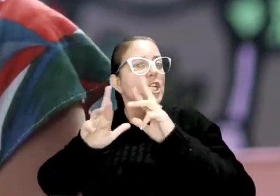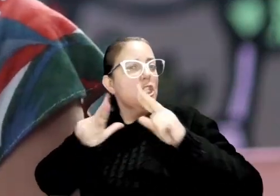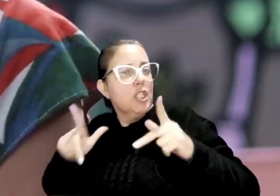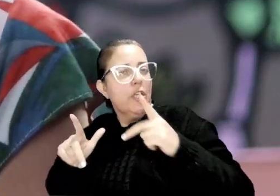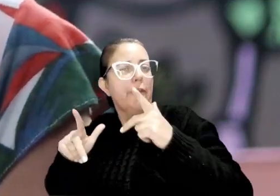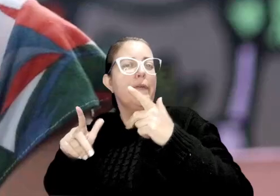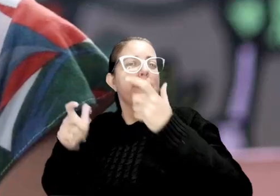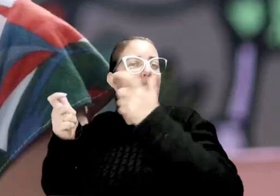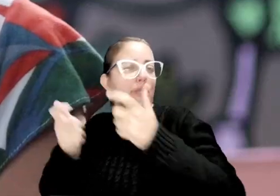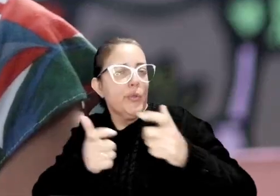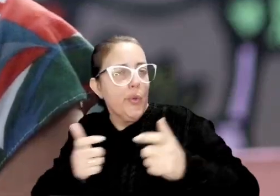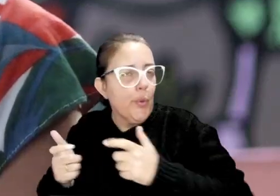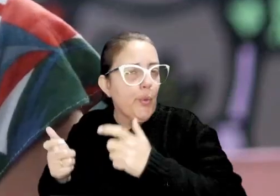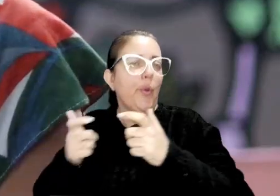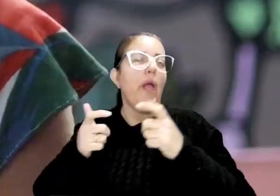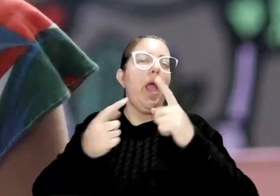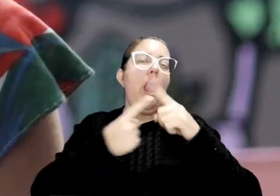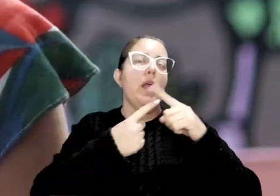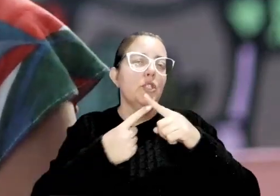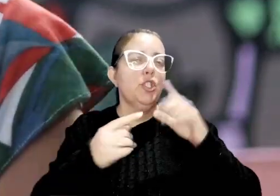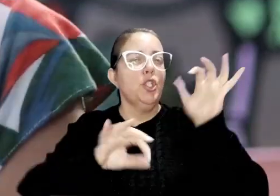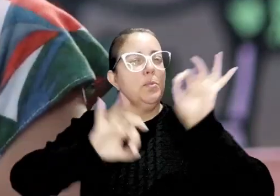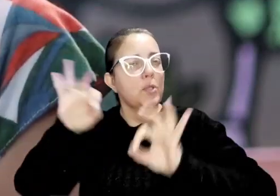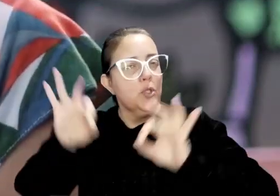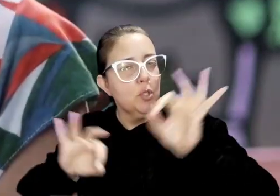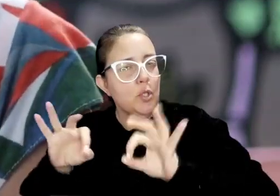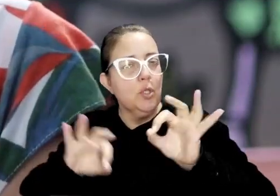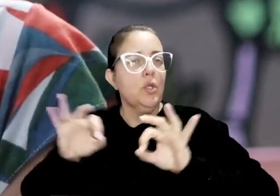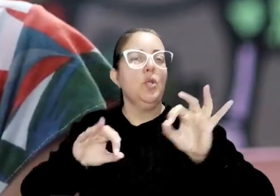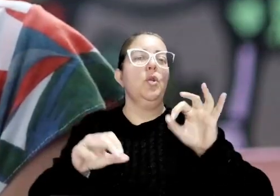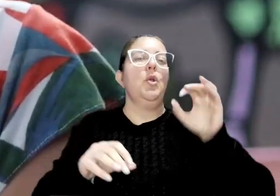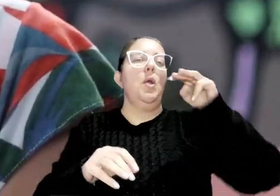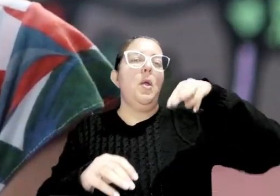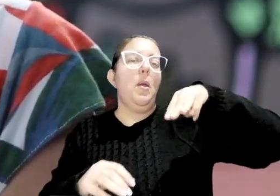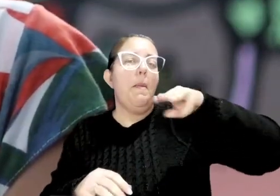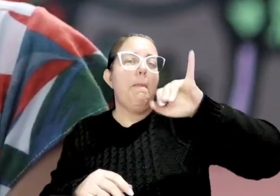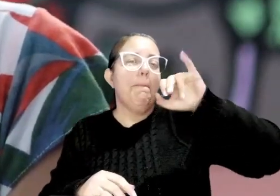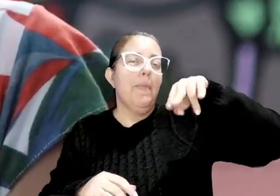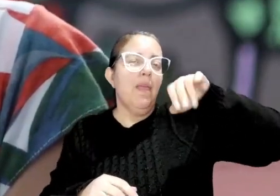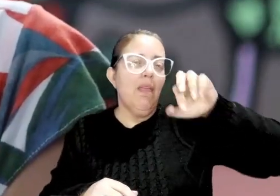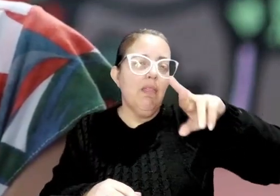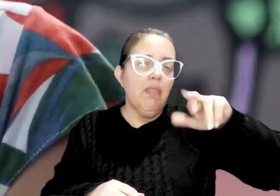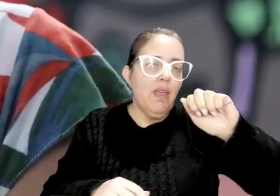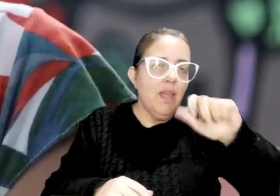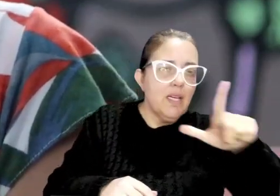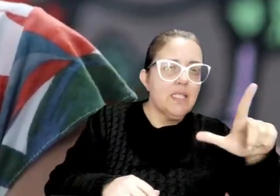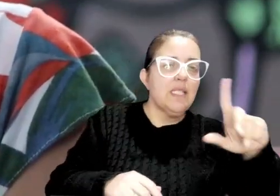né mineração agronegócio hidroelétrica Mas tinha uma muitas assim tinham críticas que